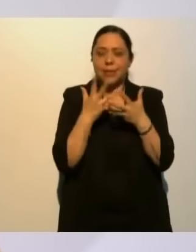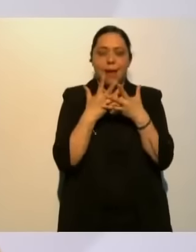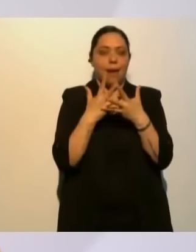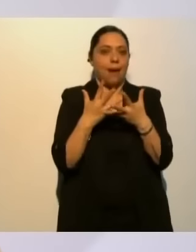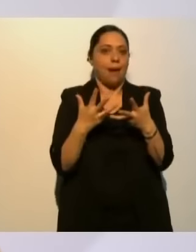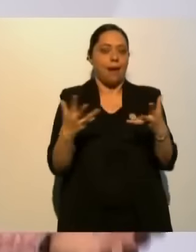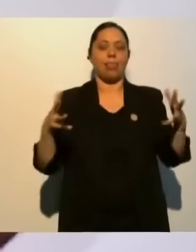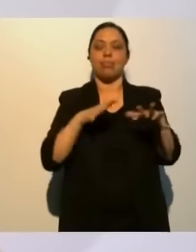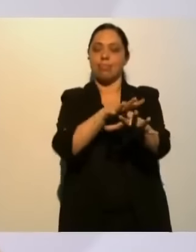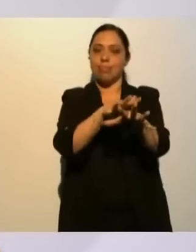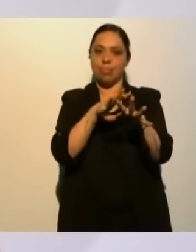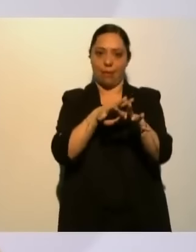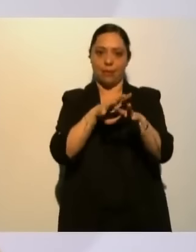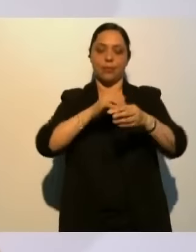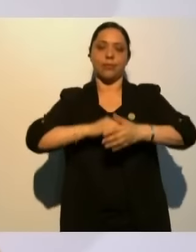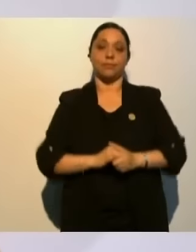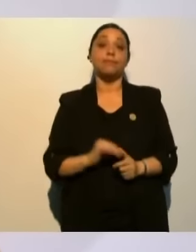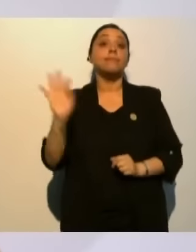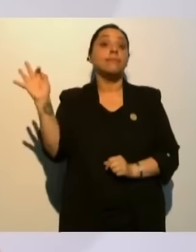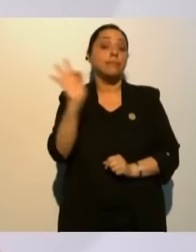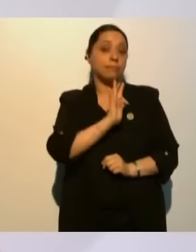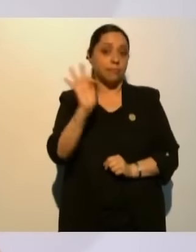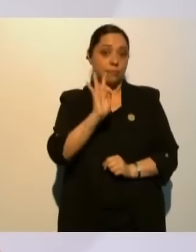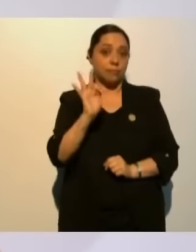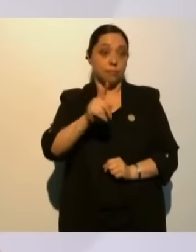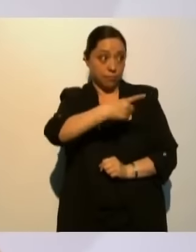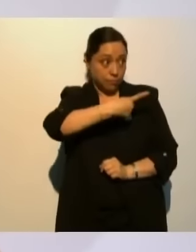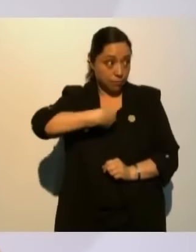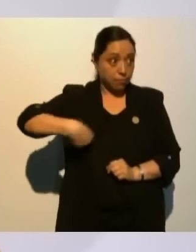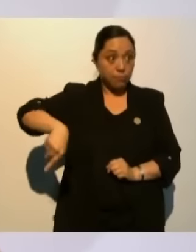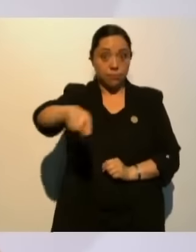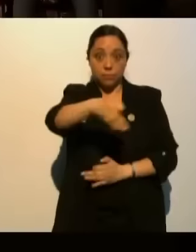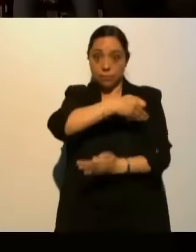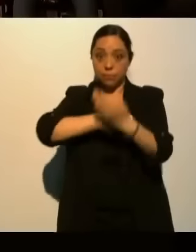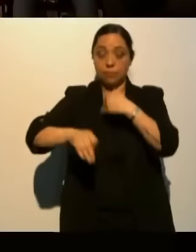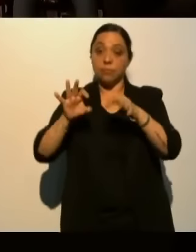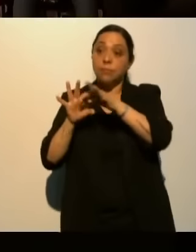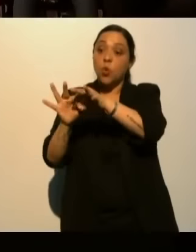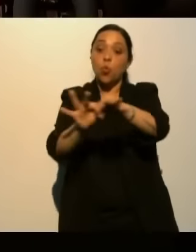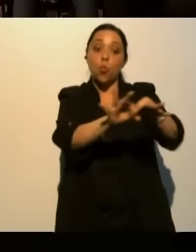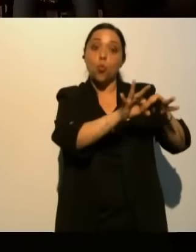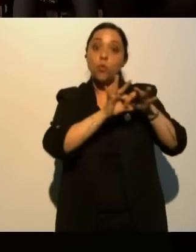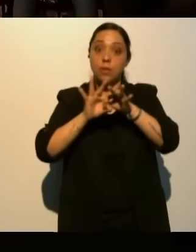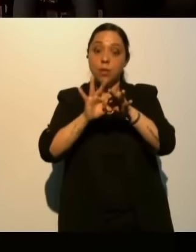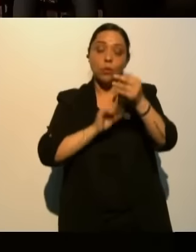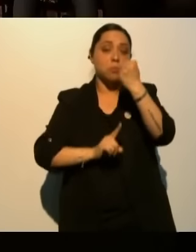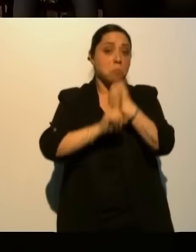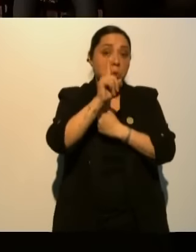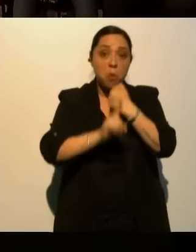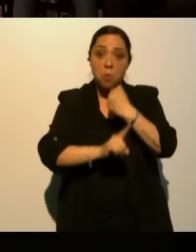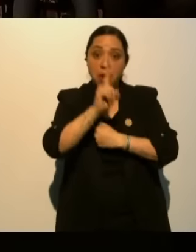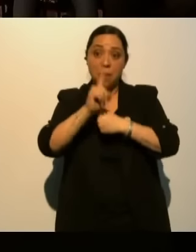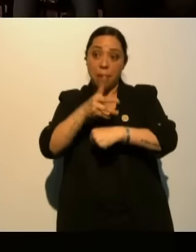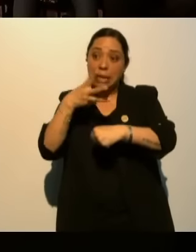y mientras permanezcamos Unidos no hay ningún problema que no podamos enfrentar juntas y